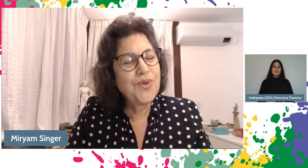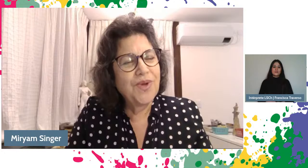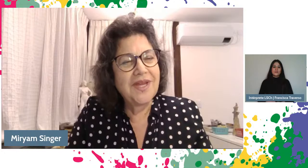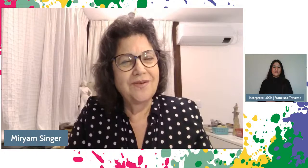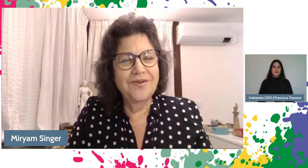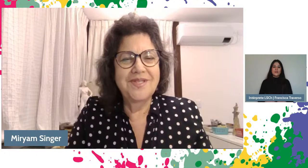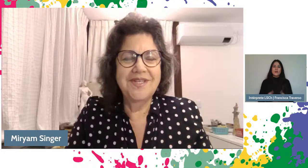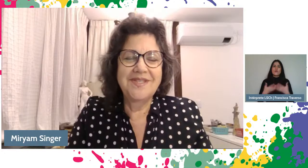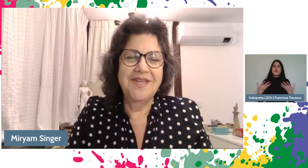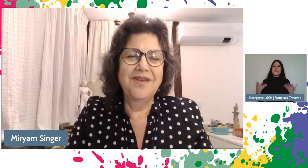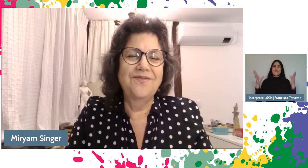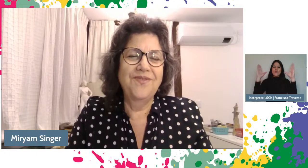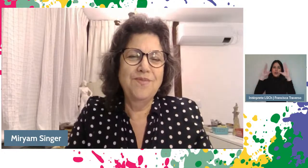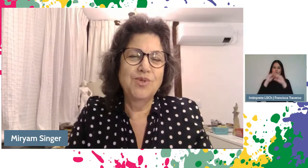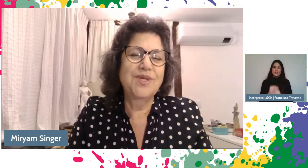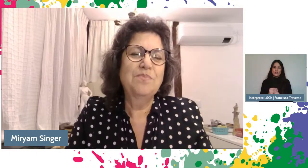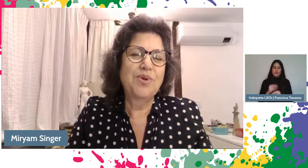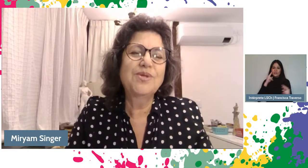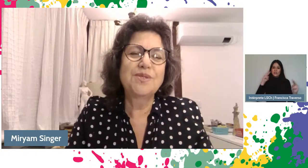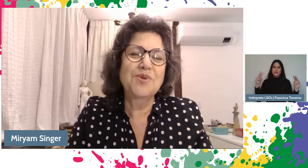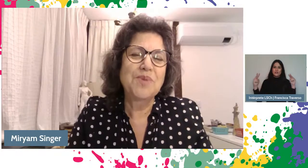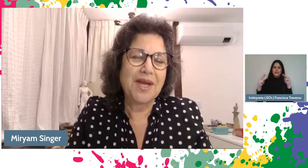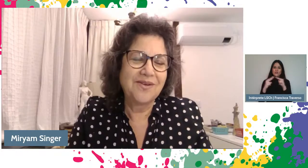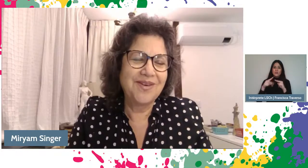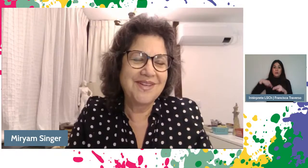Muy buenas noches y nos vemos el próximo miércoles.